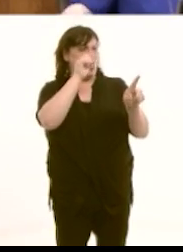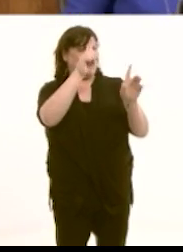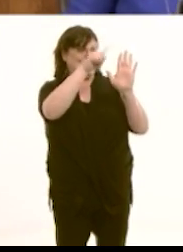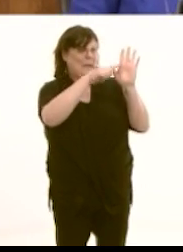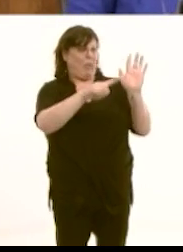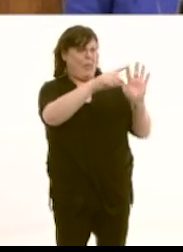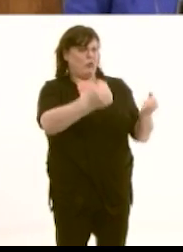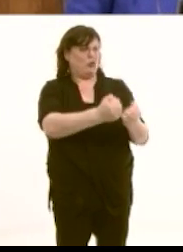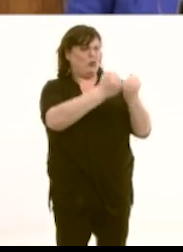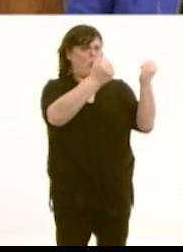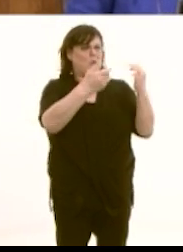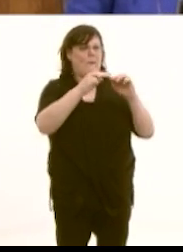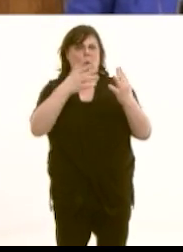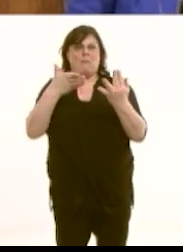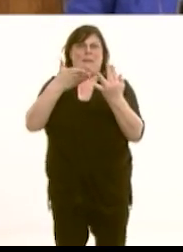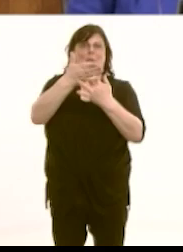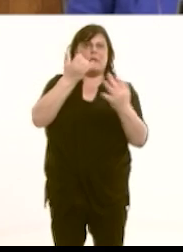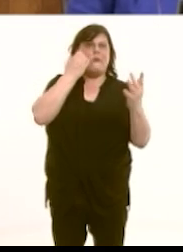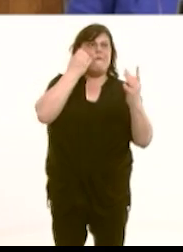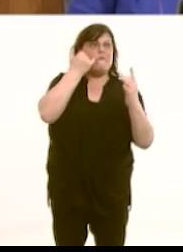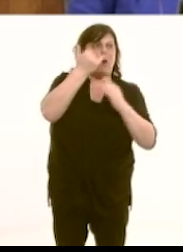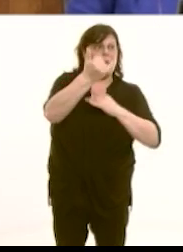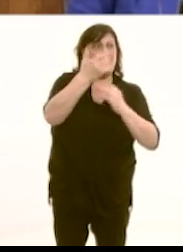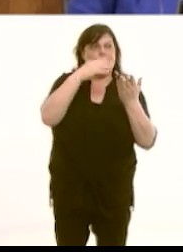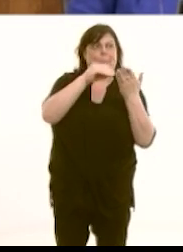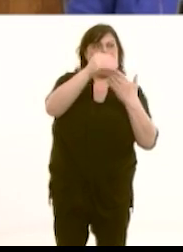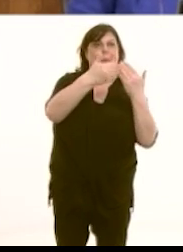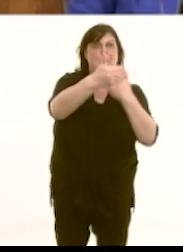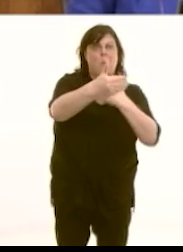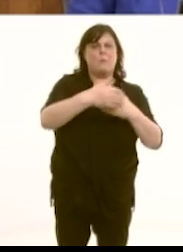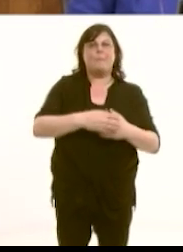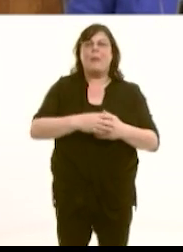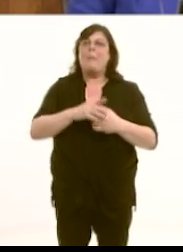charges because for that. This is not a devolved issue, of course.